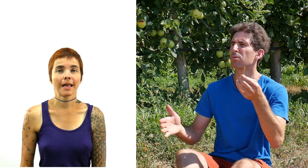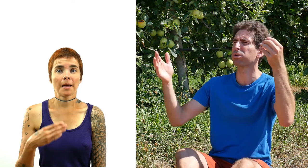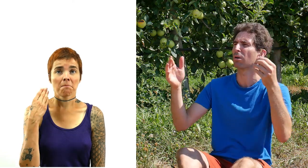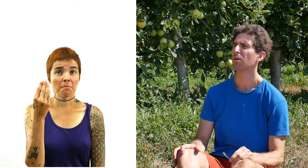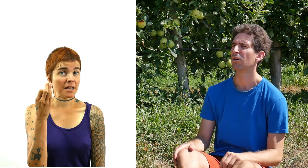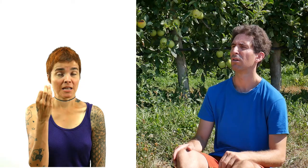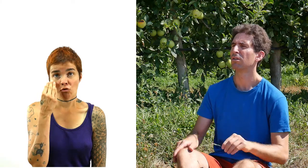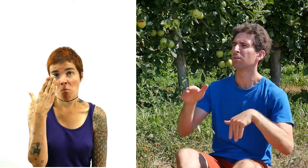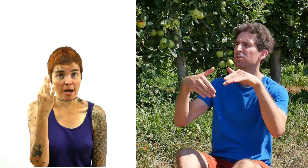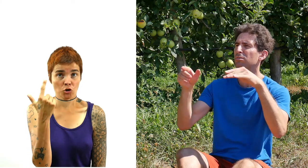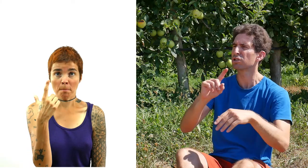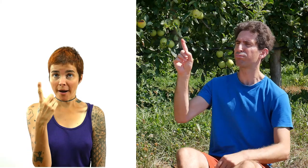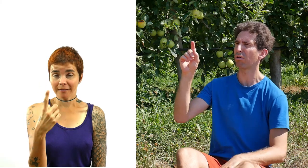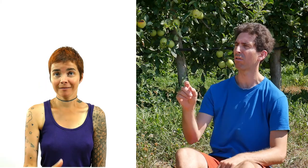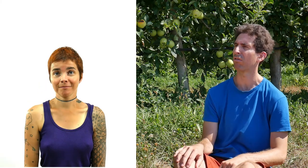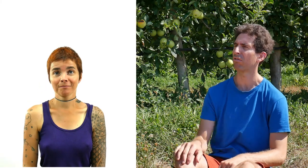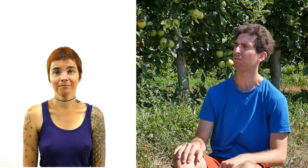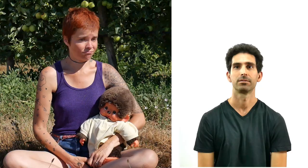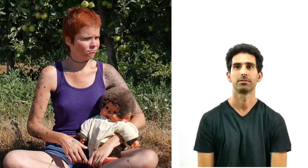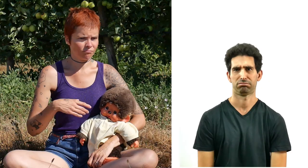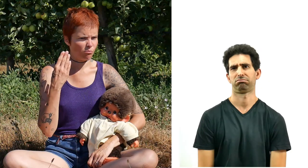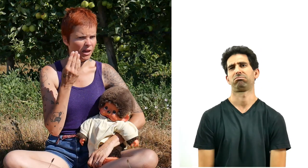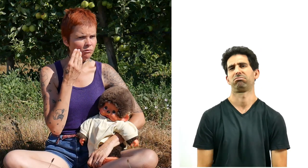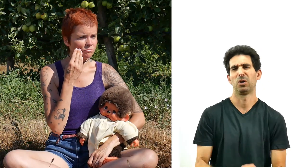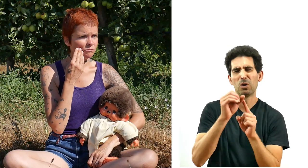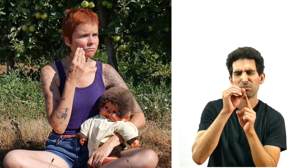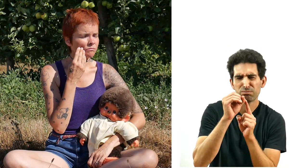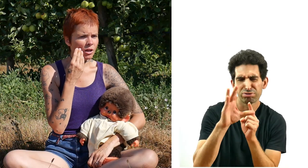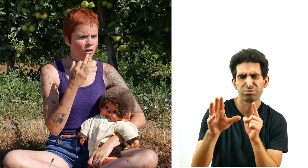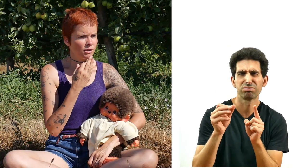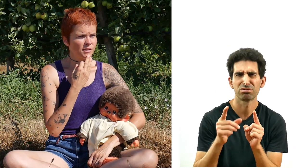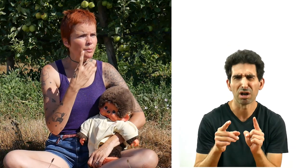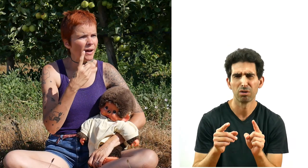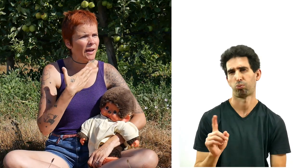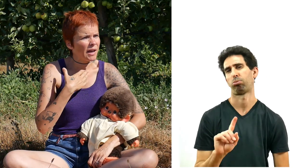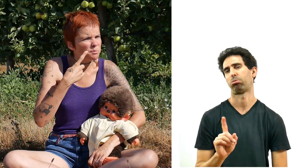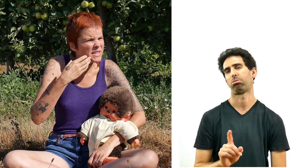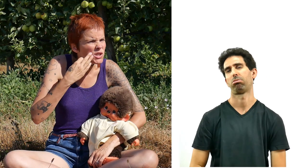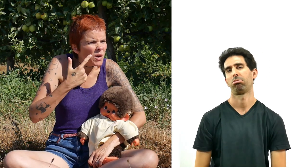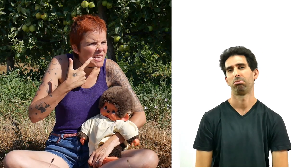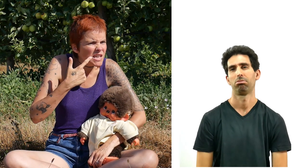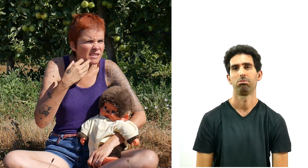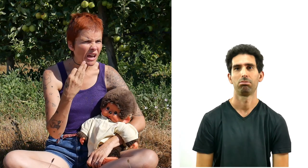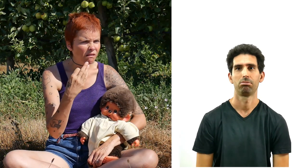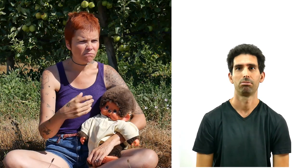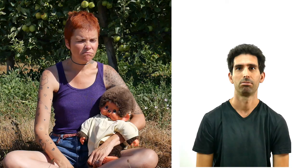Ben ça ne marche pas. Ben non, c’est pas un pissenlit ça !